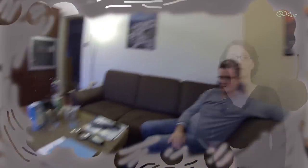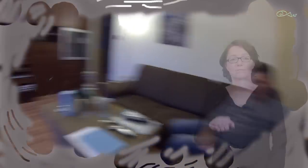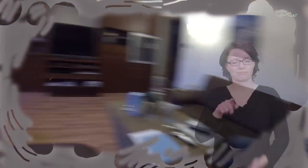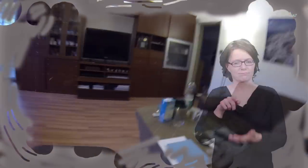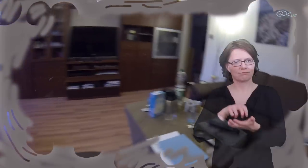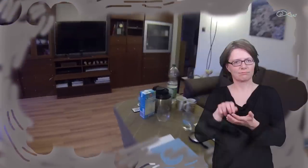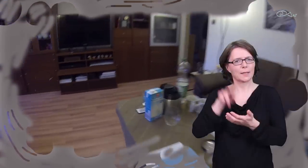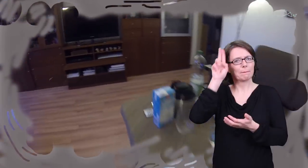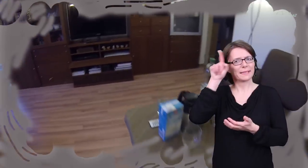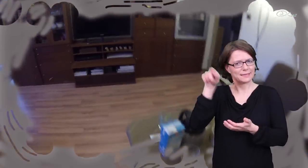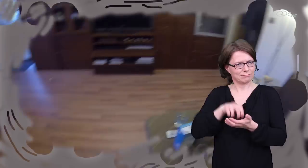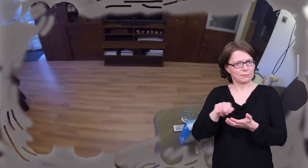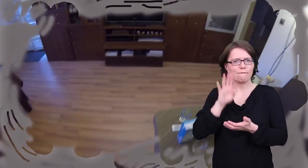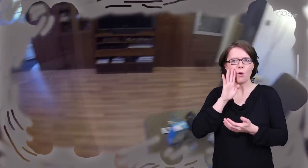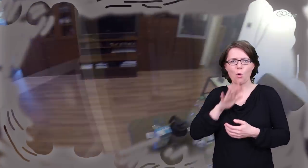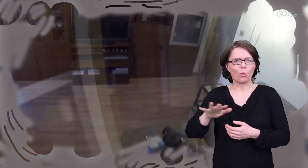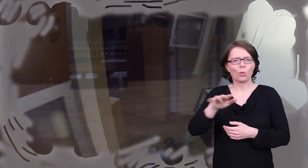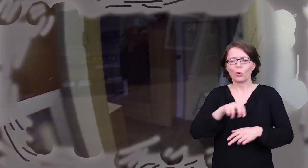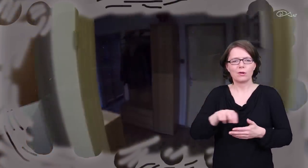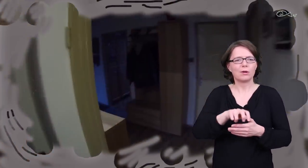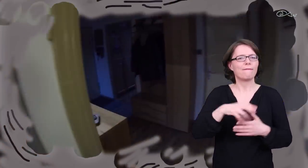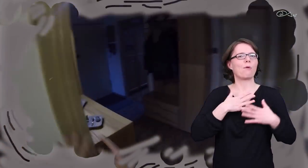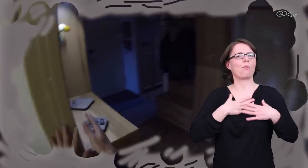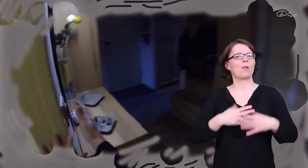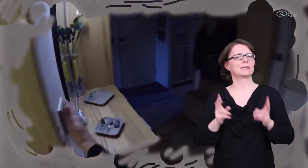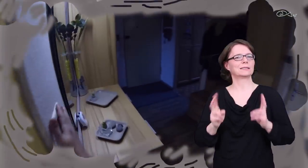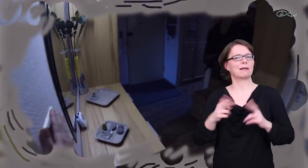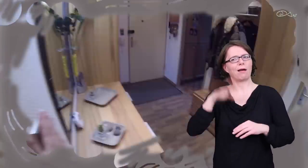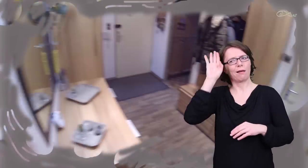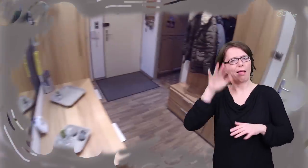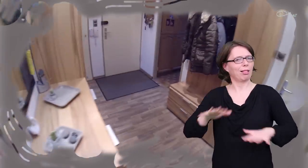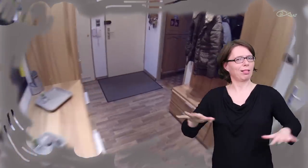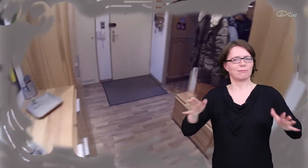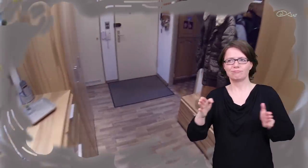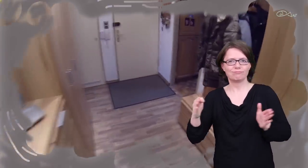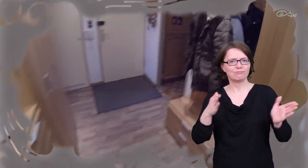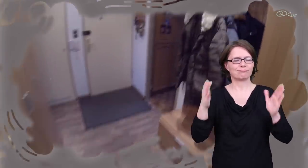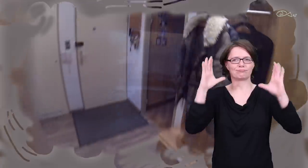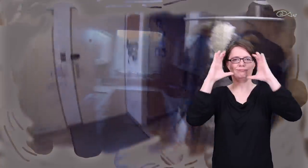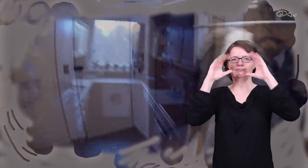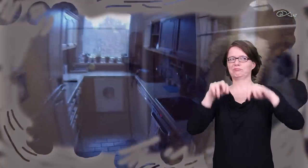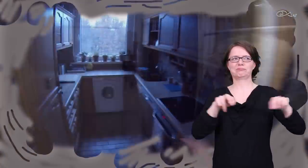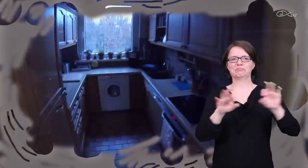Wenn Birgit durch ihre Wohnung geht, dann fühlt sie sich wohl und sicher. Sie kennt alle Wege und kann alles gut erkennen.